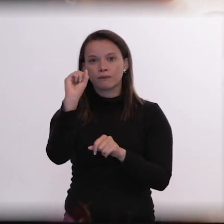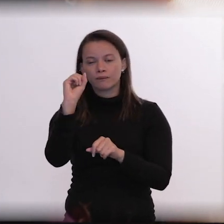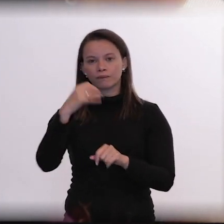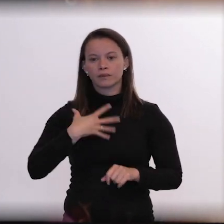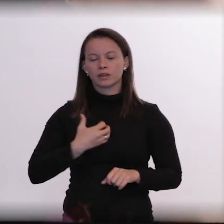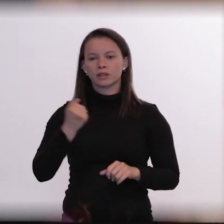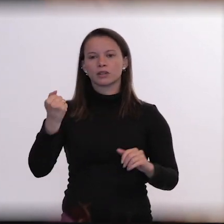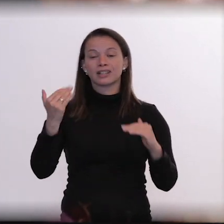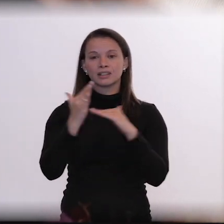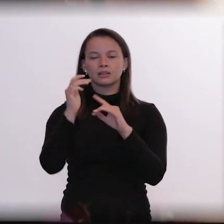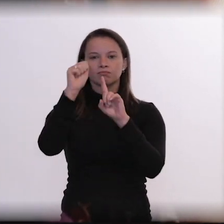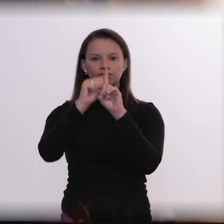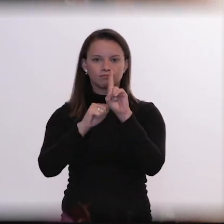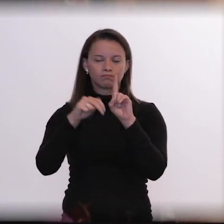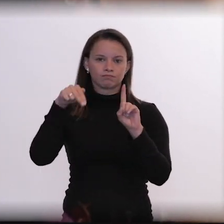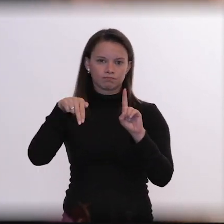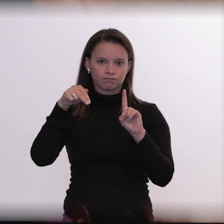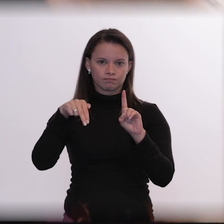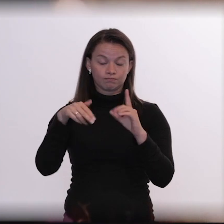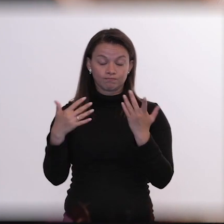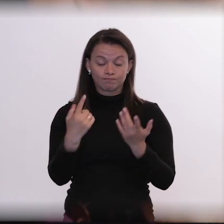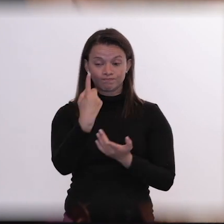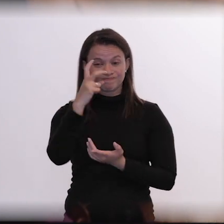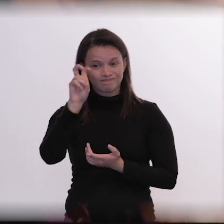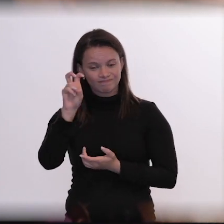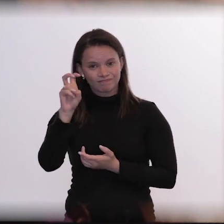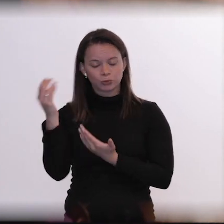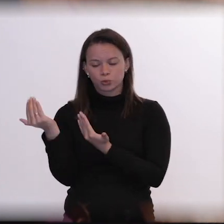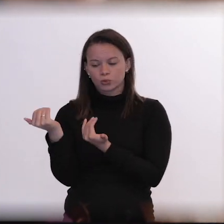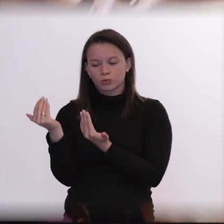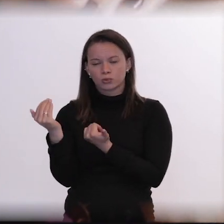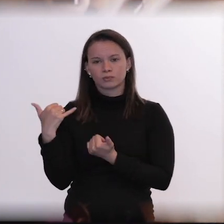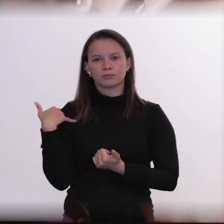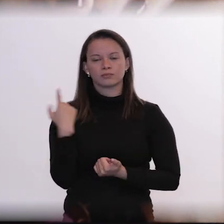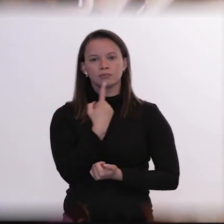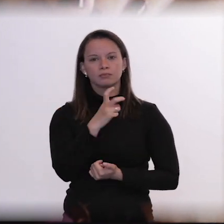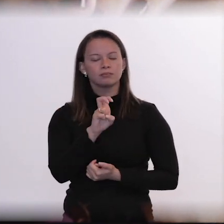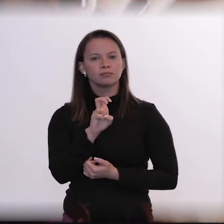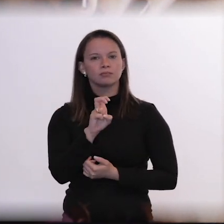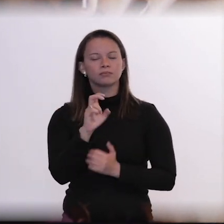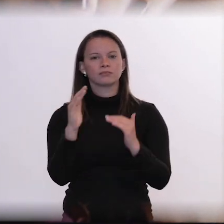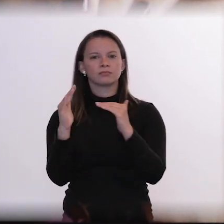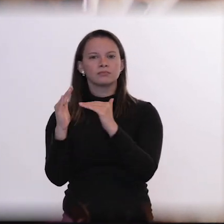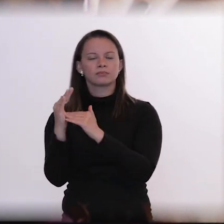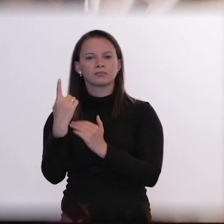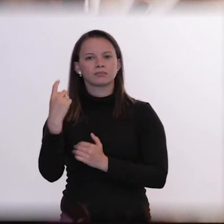E desses, 15 deles são jovens entre 15 e 19 anos.